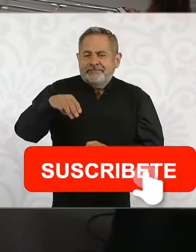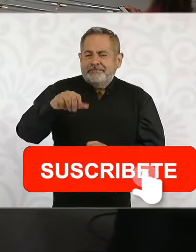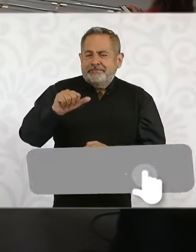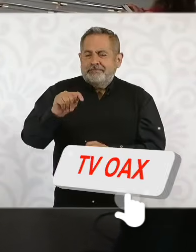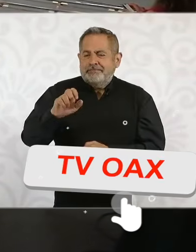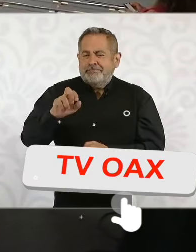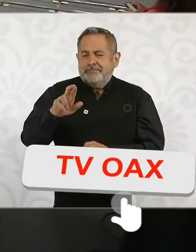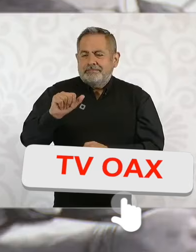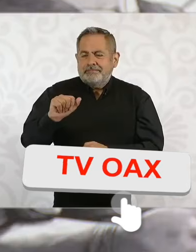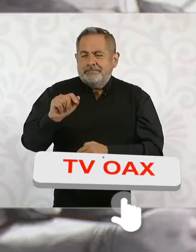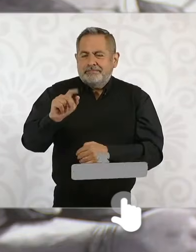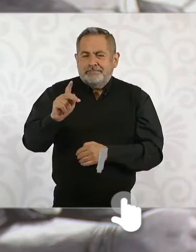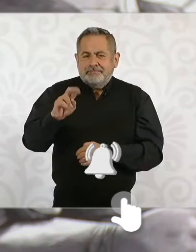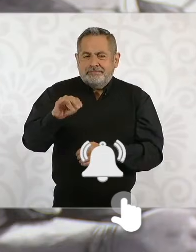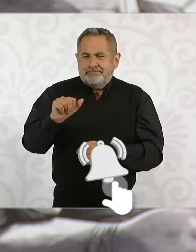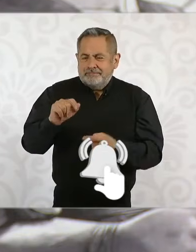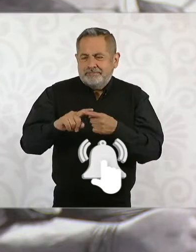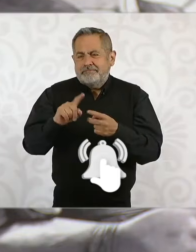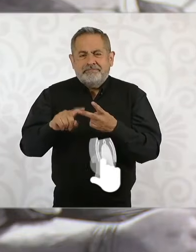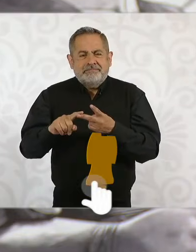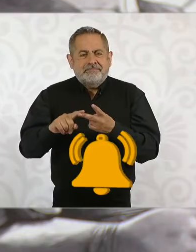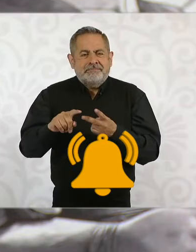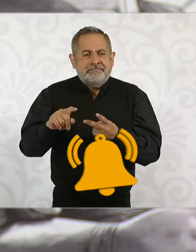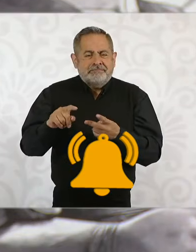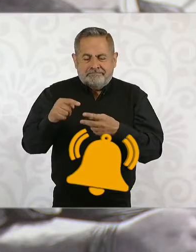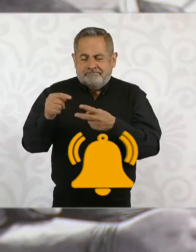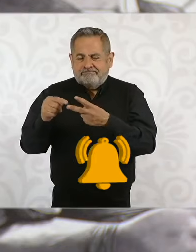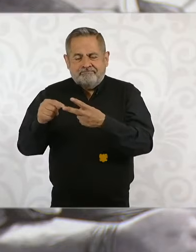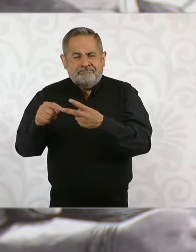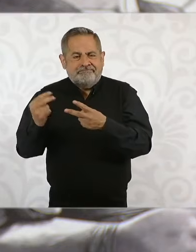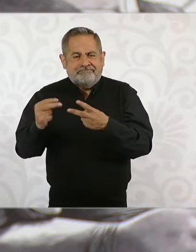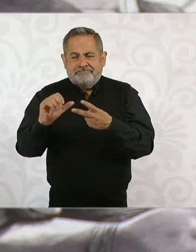activos. Eh, a mí me gustaría decirles que en el caso de nuestra compañía de Bayer,